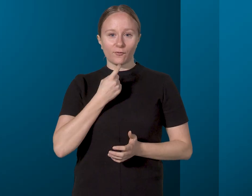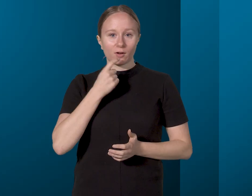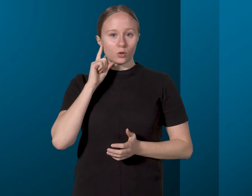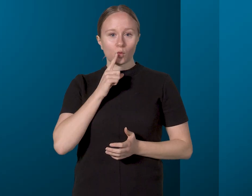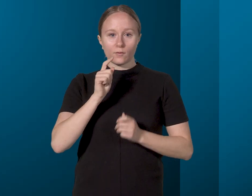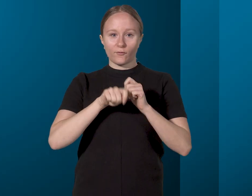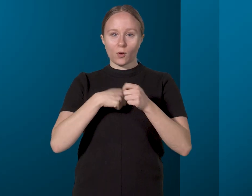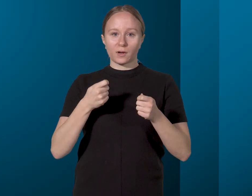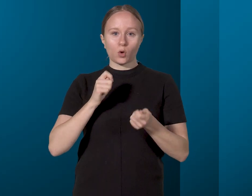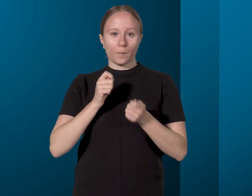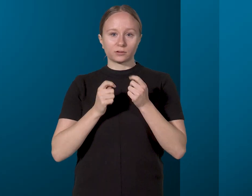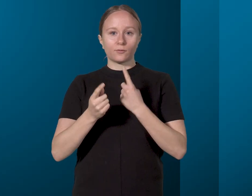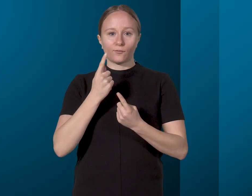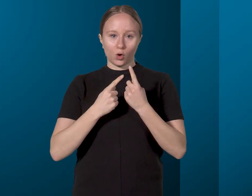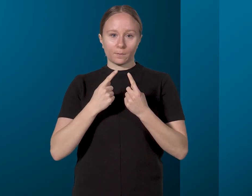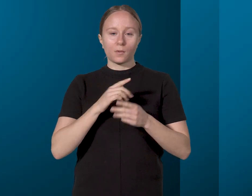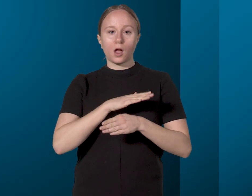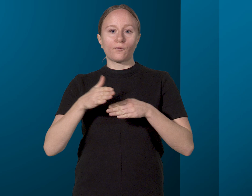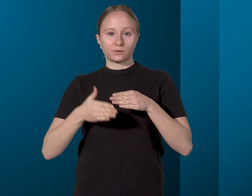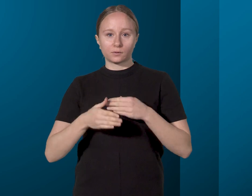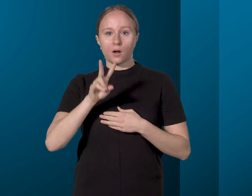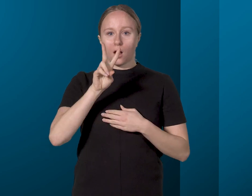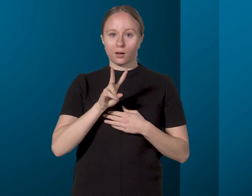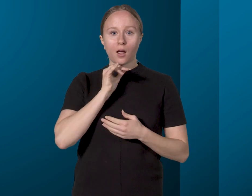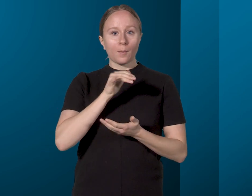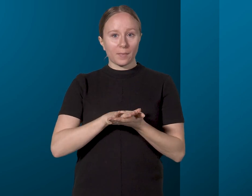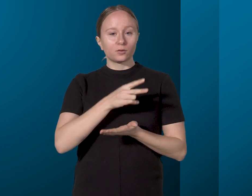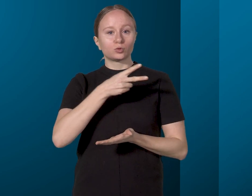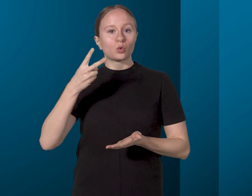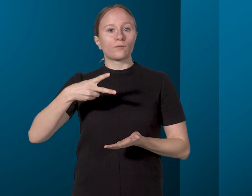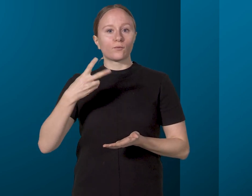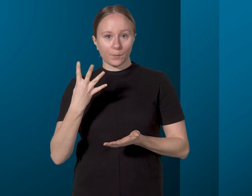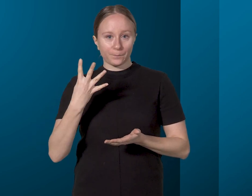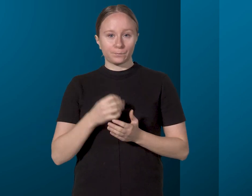inlands Dövas Förbunds omställningsförhandlingar har avslutats - den 2 april 2024.